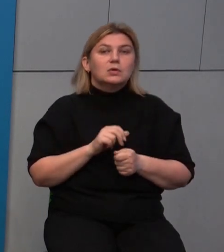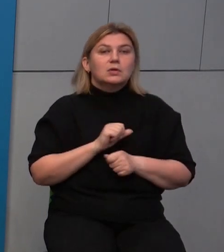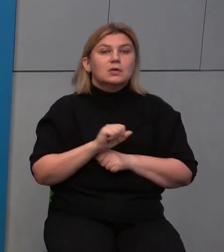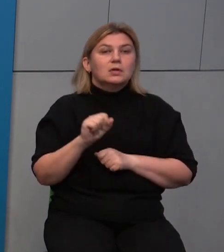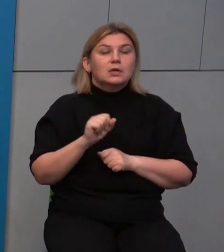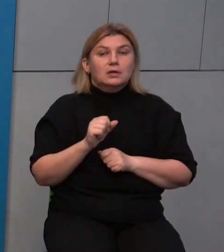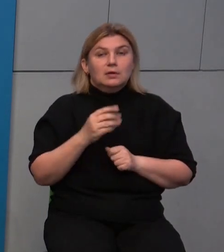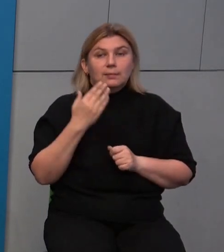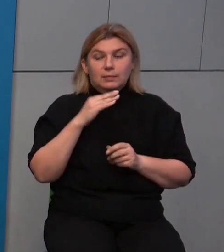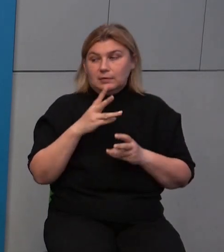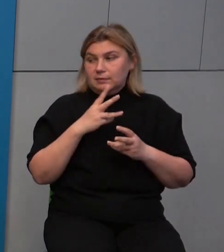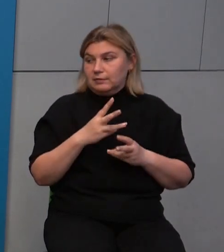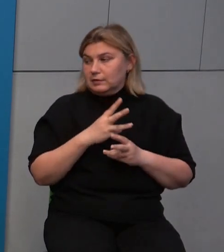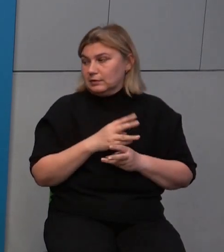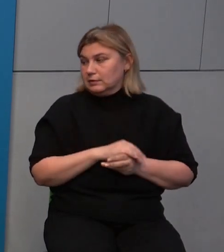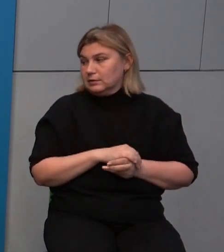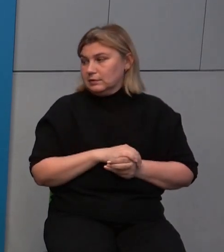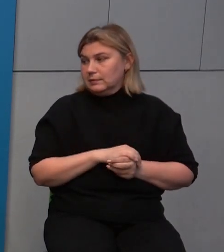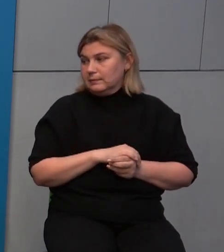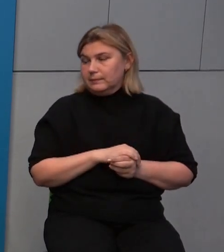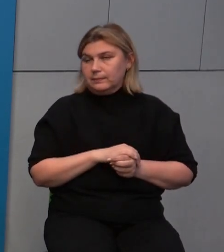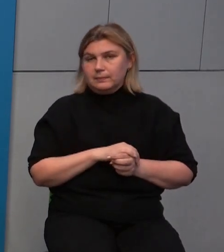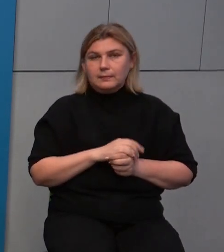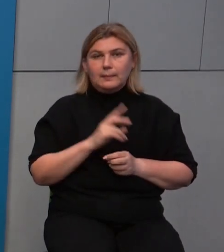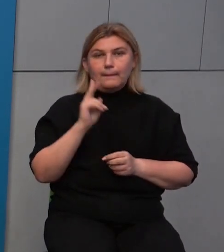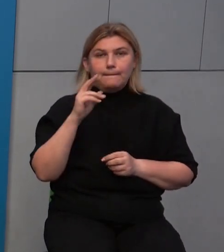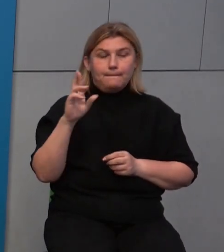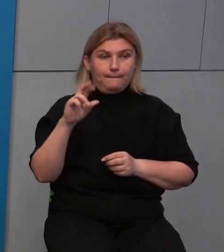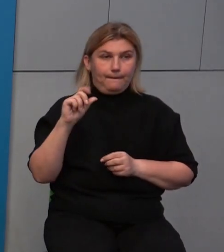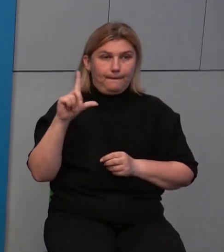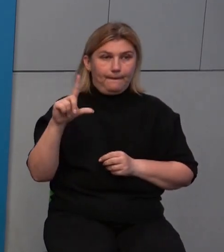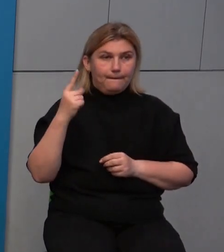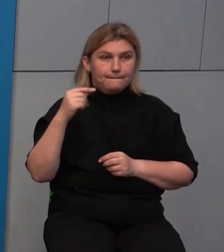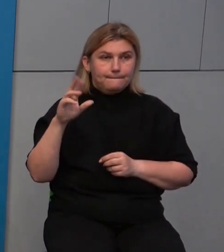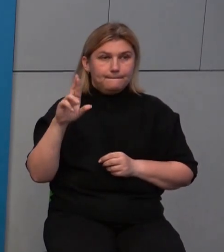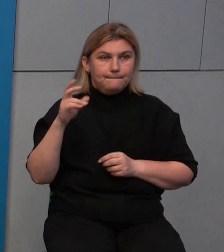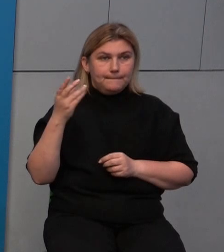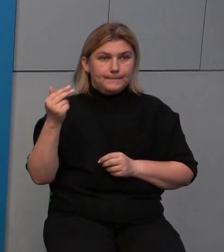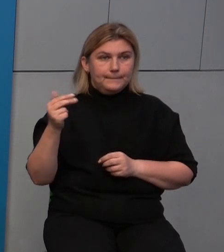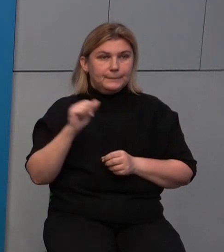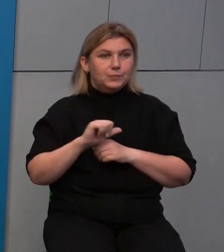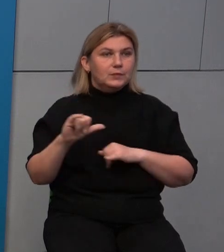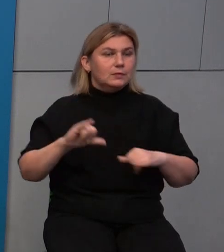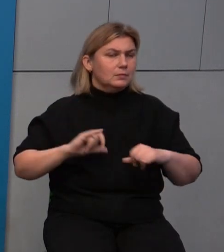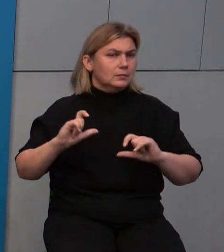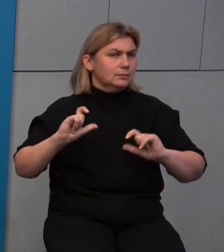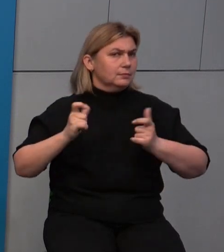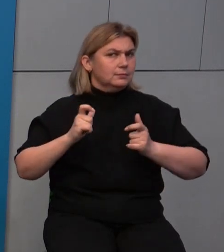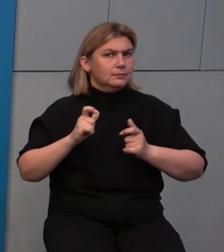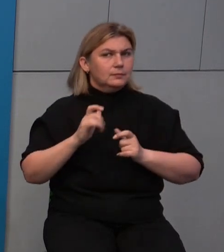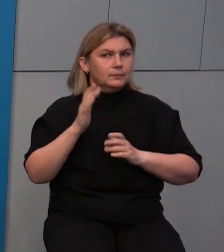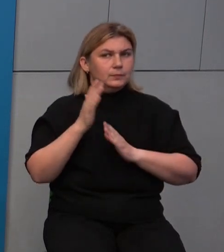istotny i dla nas istotny, to jest Karol Darwin. Więc tam rządzi przypadek po prostu.